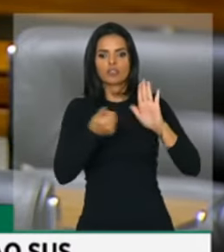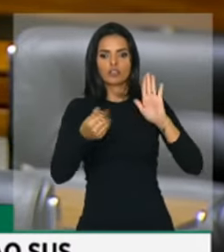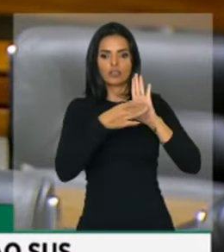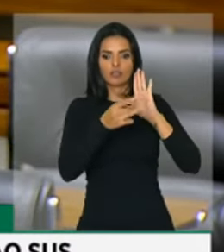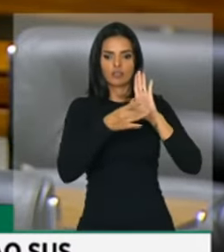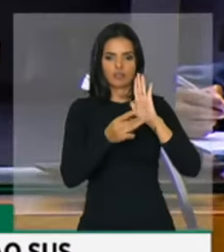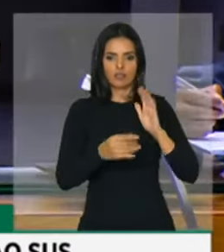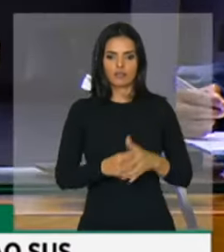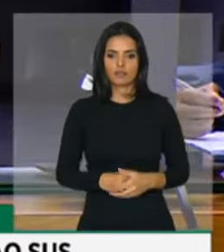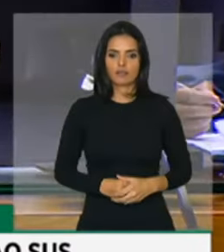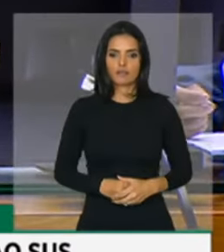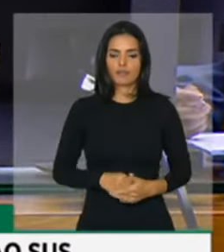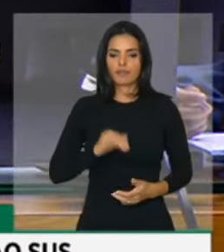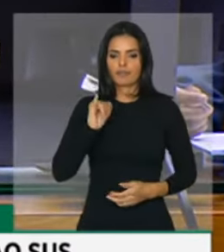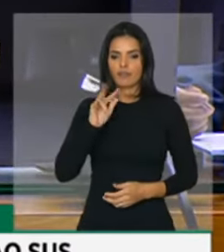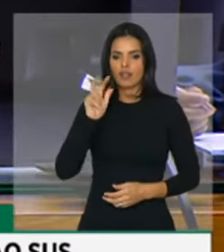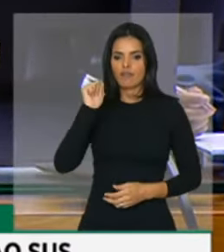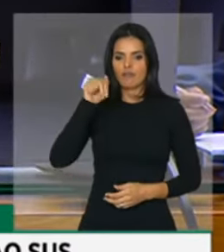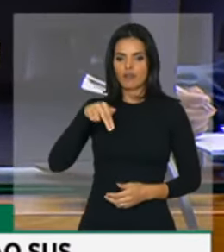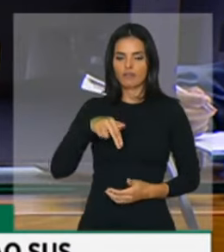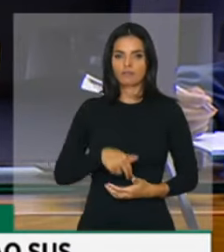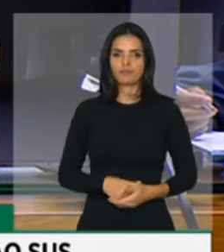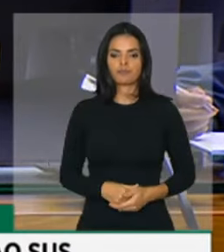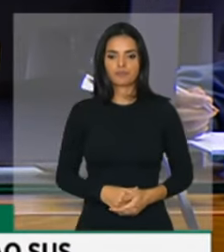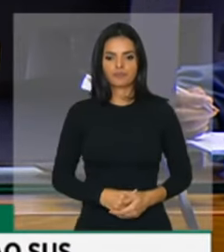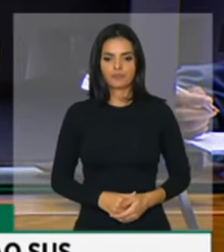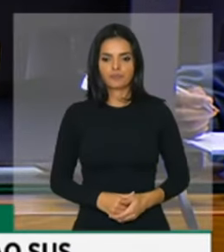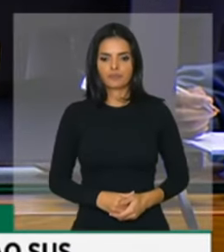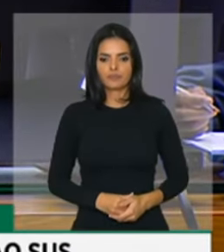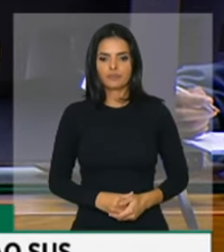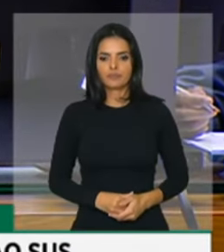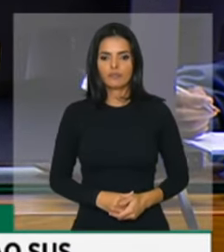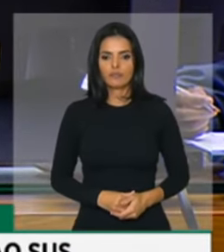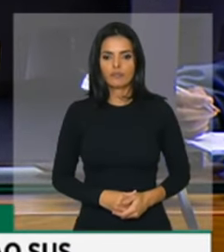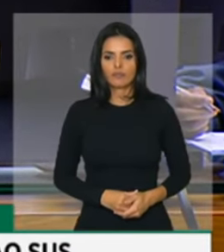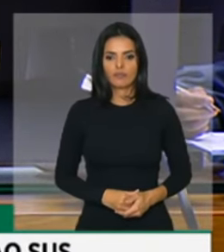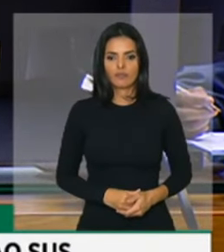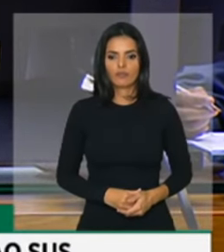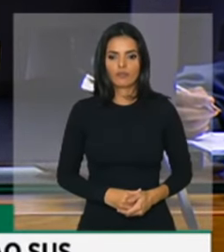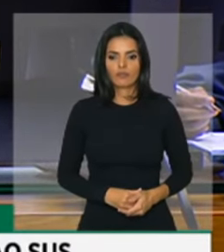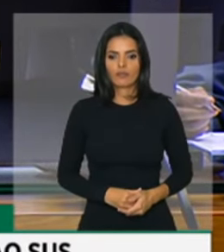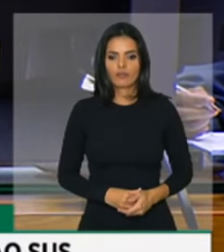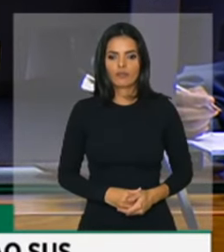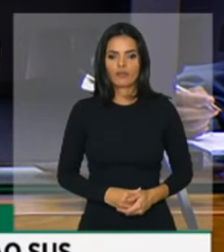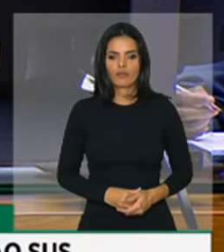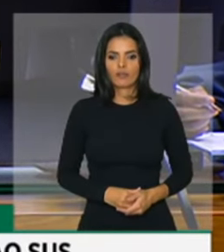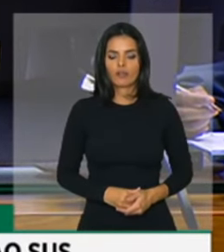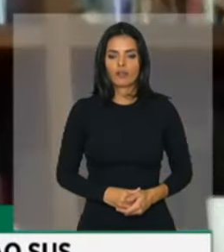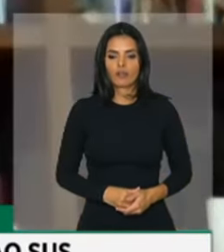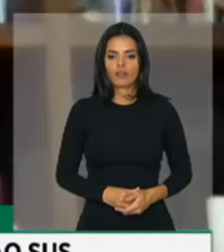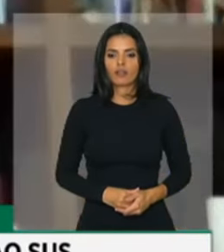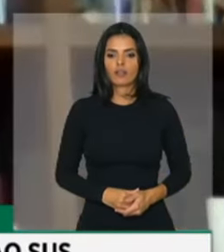IVAN VALENTE, DEPUTADA TALÍRIA. TEMPO DE LÍDER, E AÍ VOU MANIFESTAR A POSIÇÃO DO